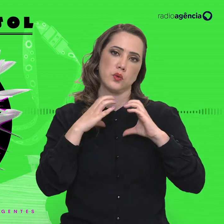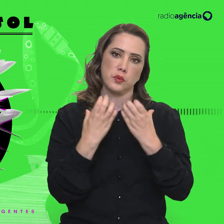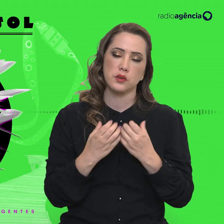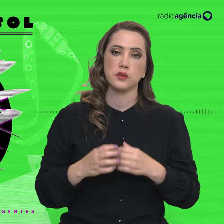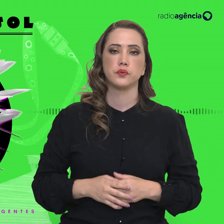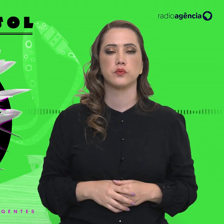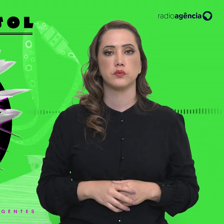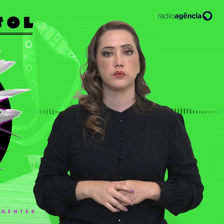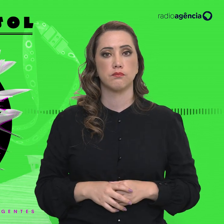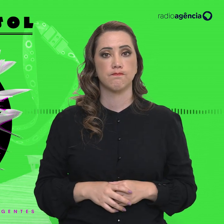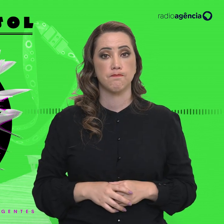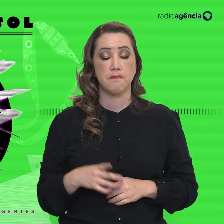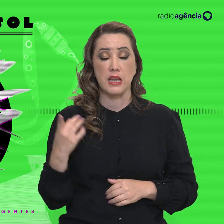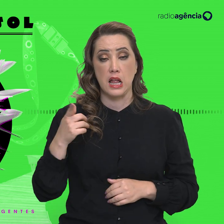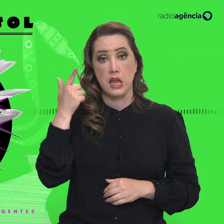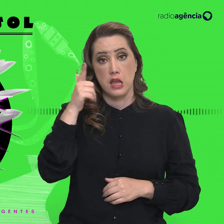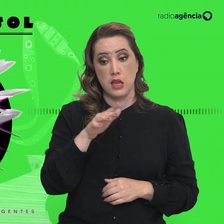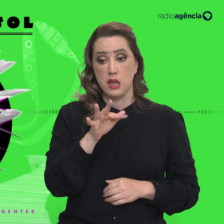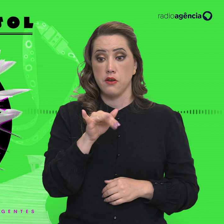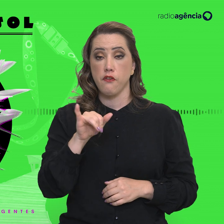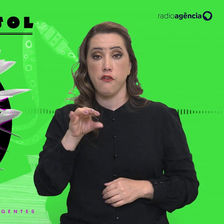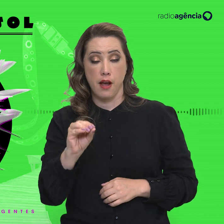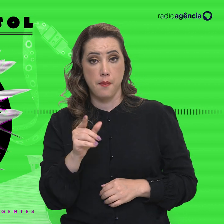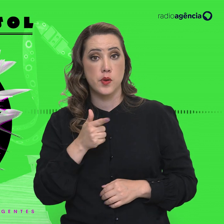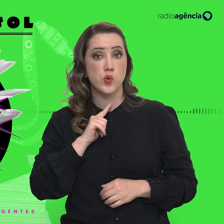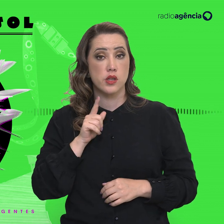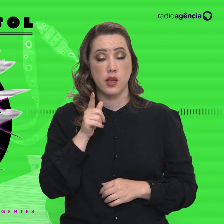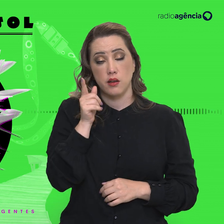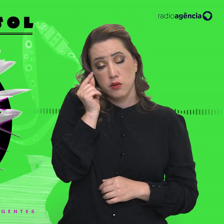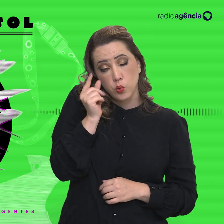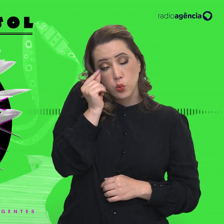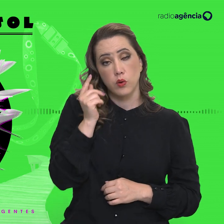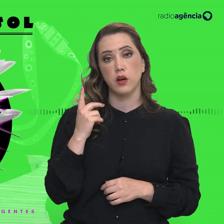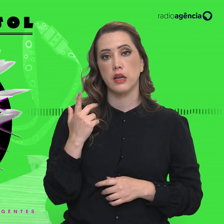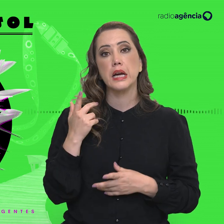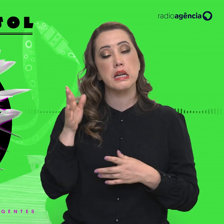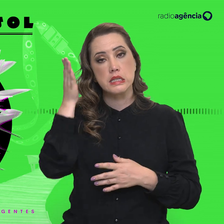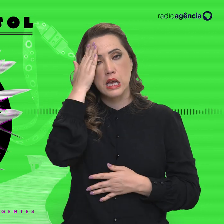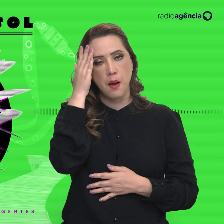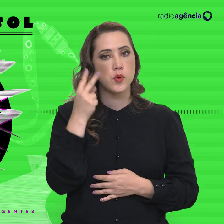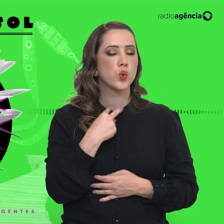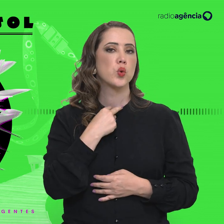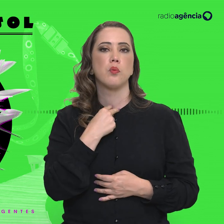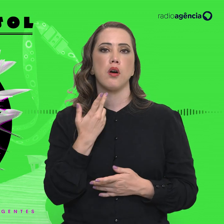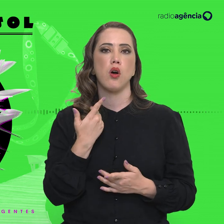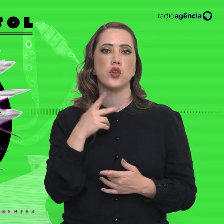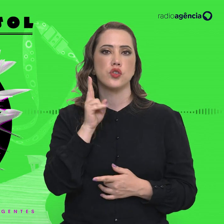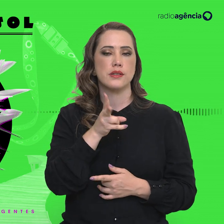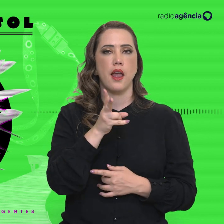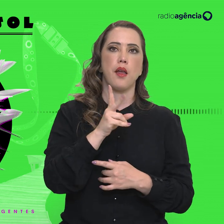[Marizete] Com Síndrome de Tourette, Fábio Cizotti sabe que não dá para ficar ligado a 220 volts a todo momento.